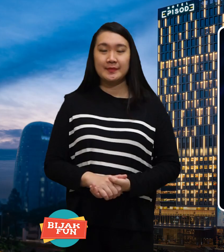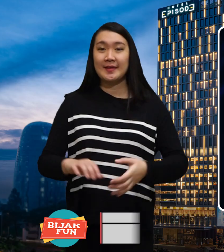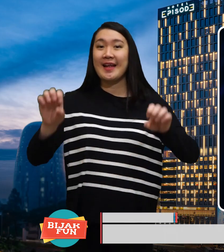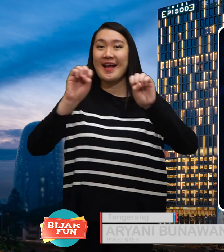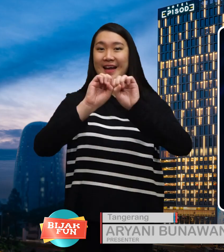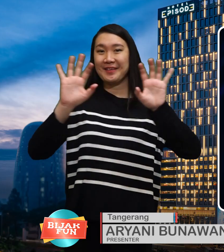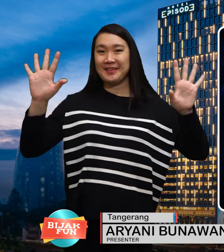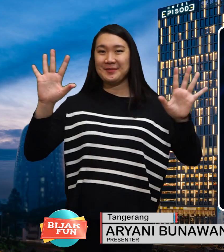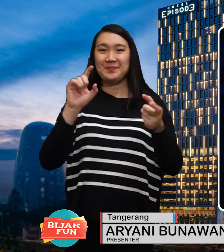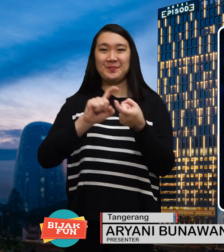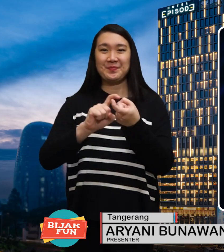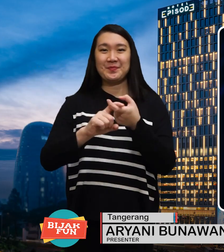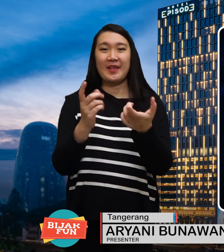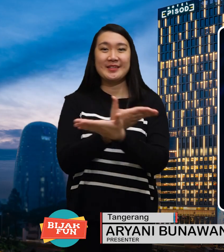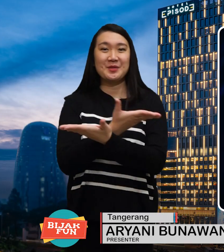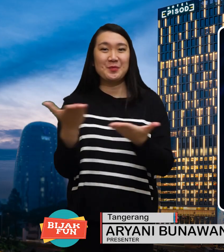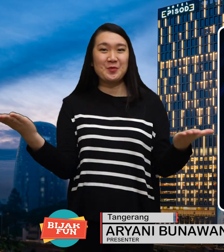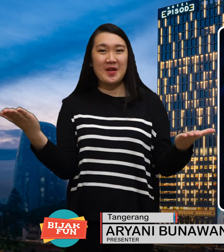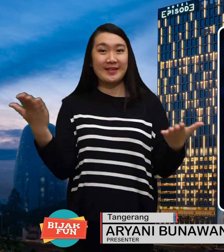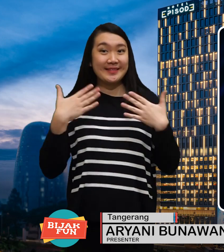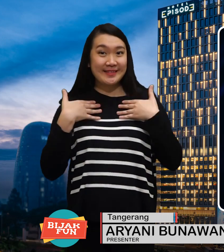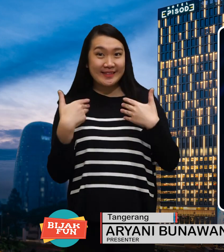Halo teman-teman semua, kalian sehat?